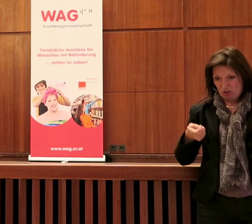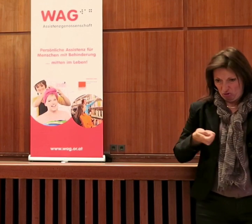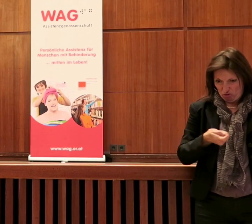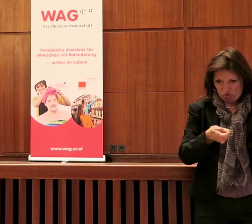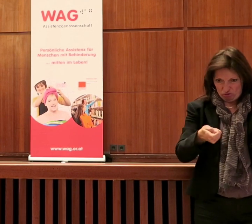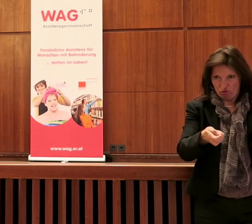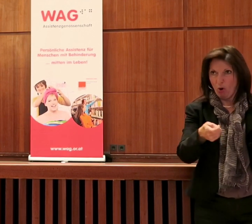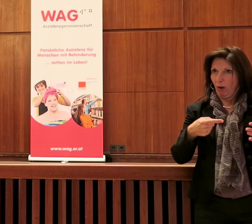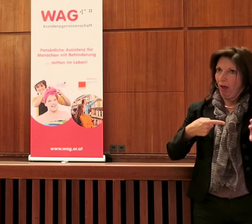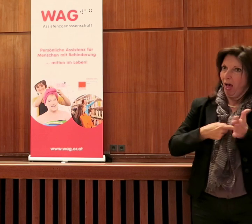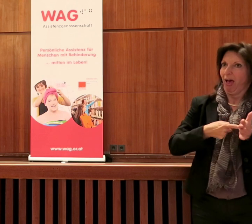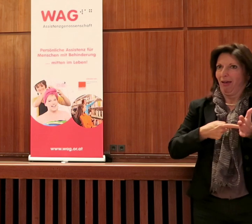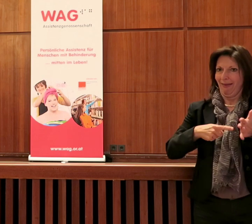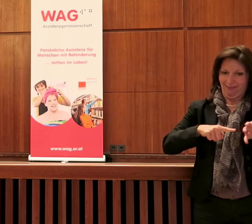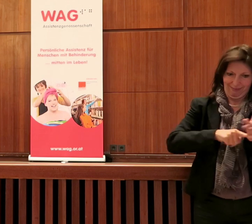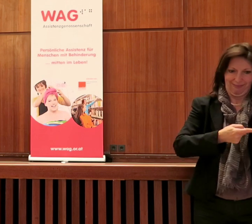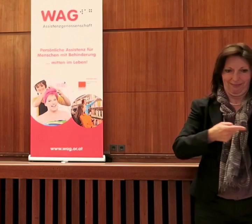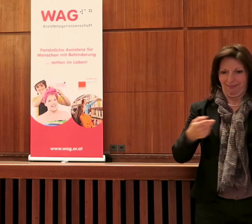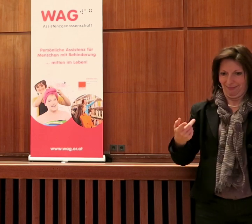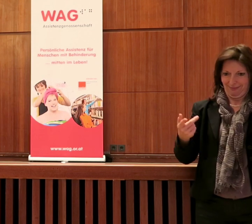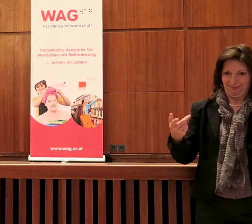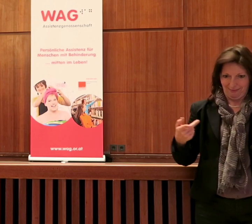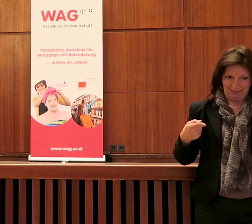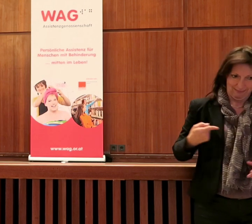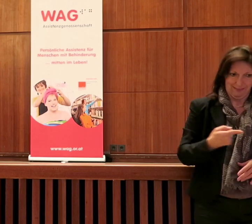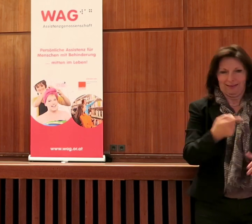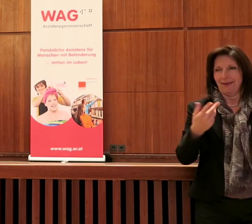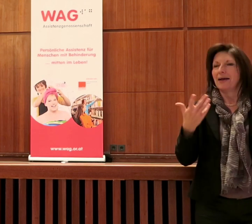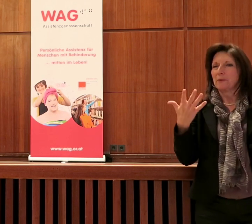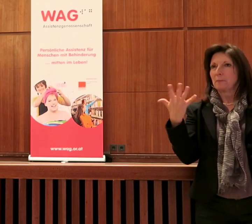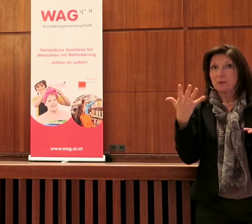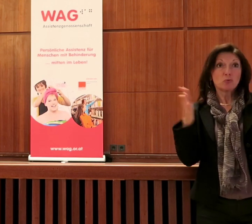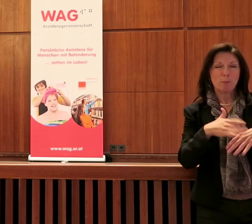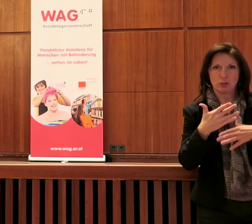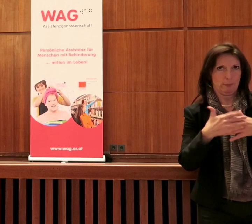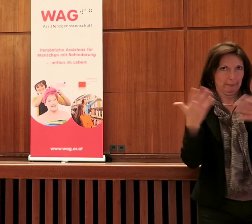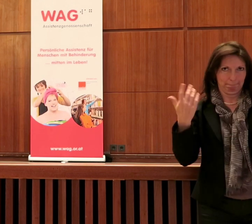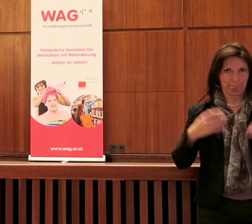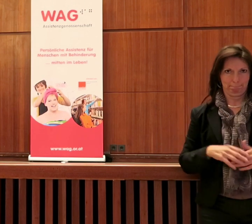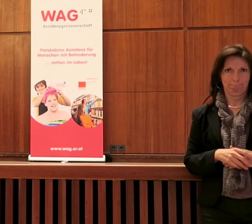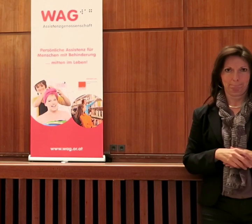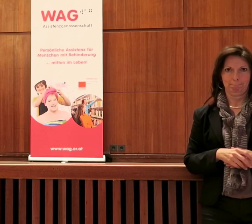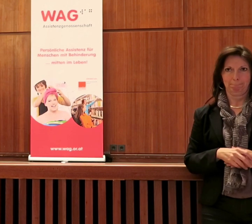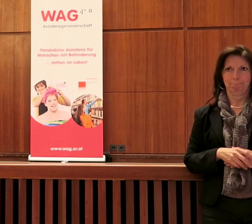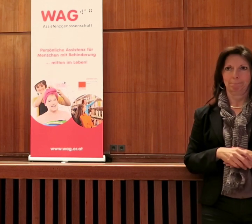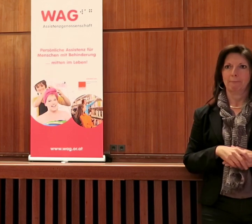ähmm... hoffentlich nicht bleibt sondern bleiben kann. Zum Beispiel Vorderreifen von einem Fahrrad.